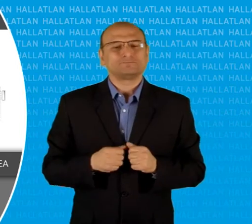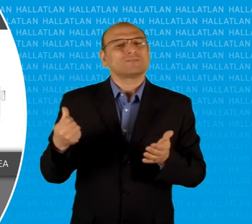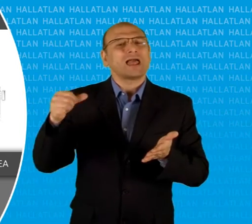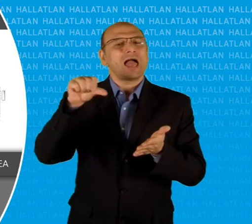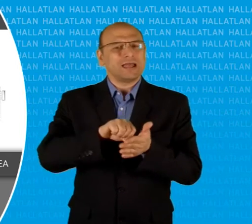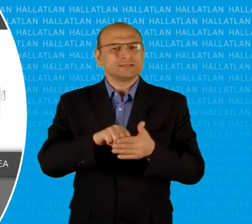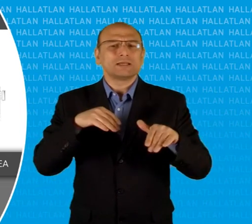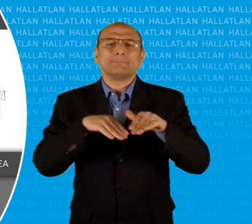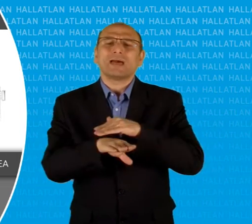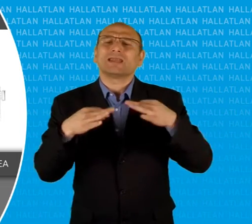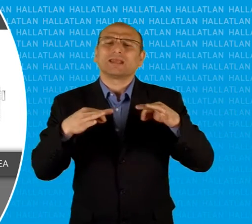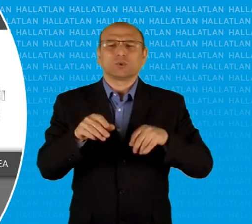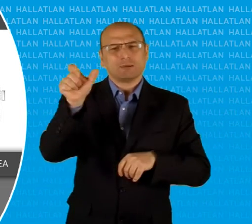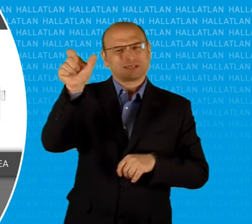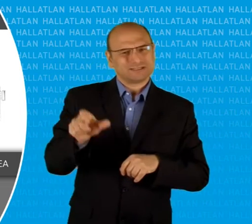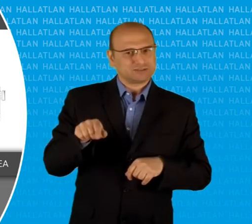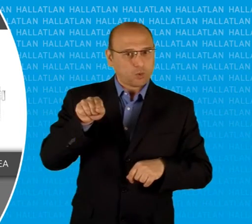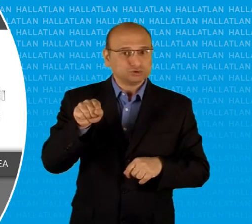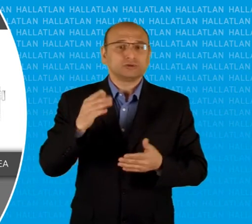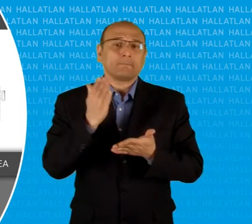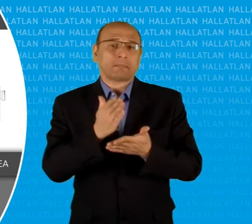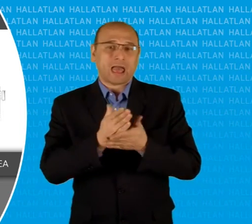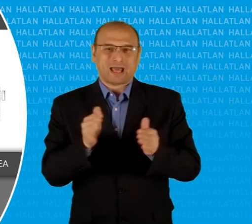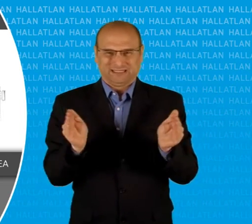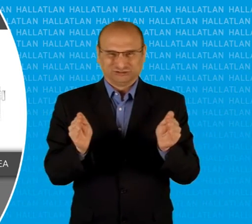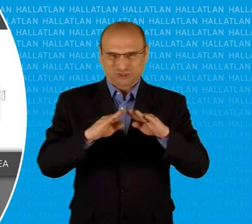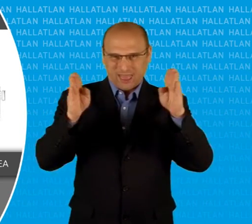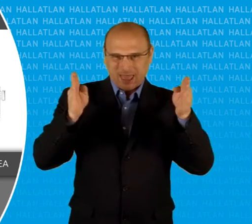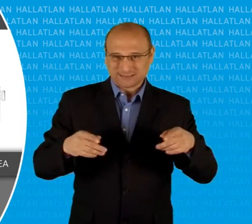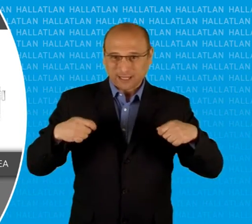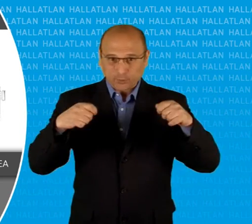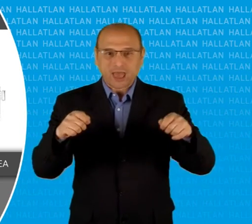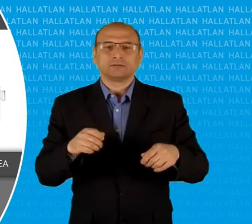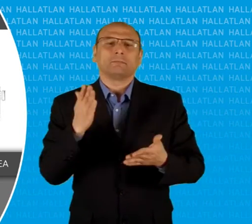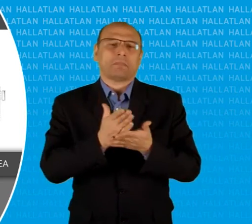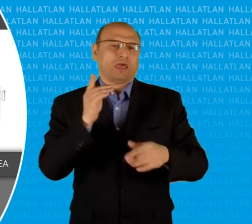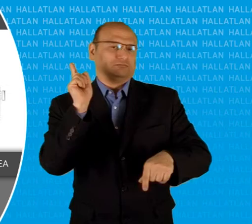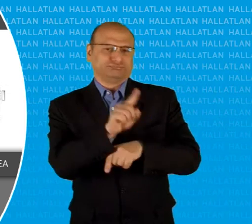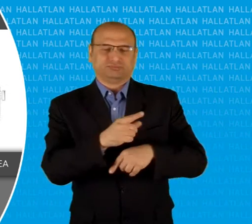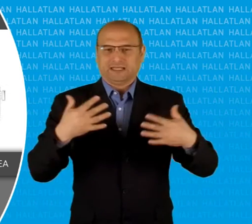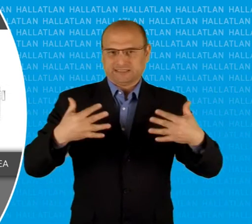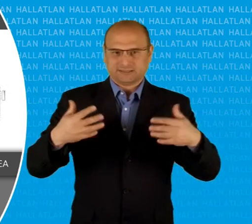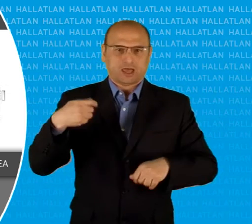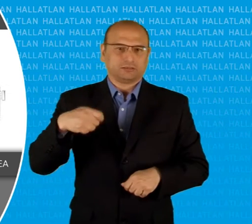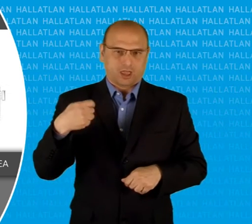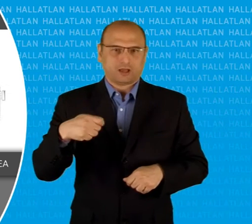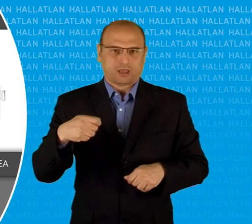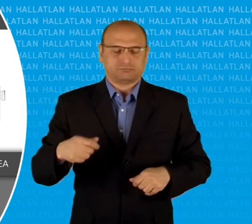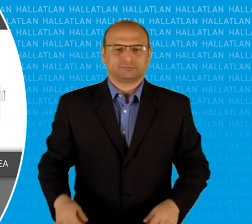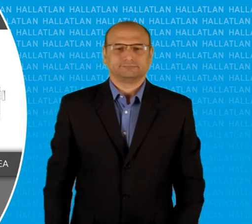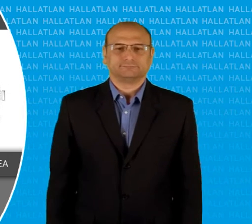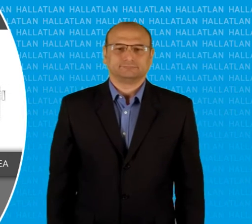Az ENSZ menedékügyi biztosa már tízezer darabot rendelt a kis épületekből.